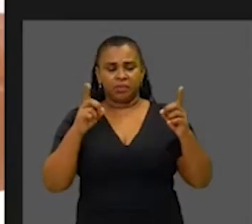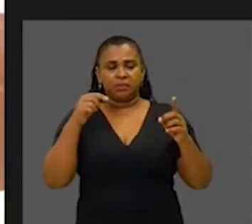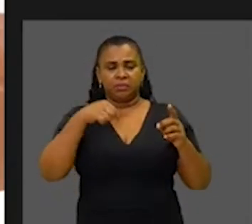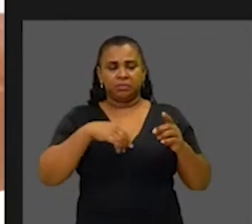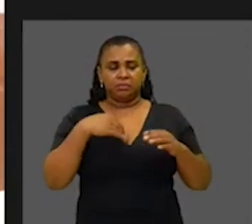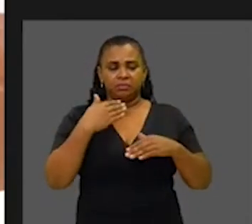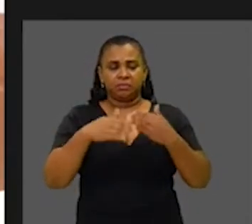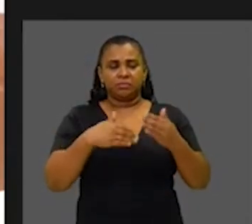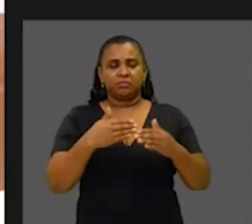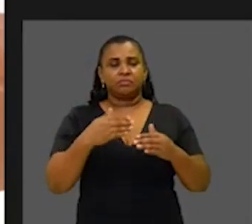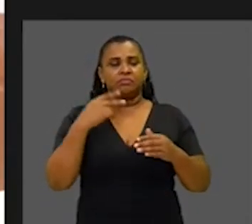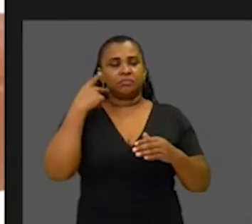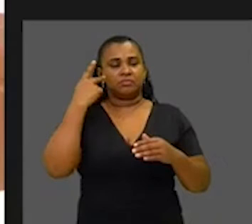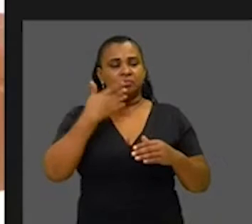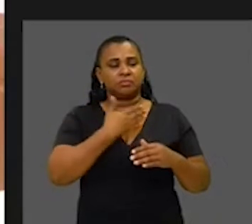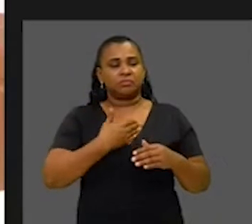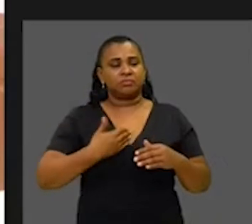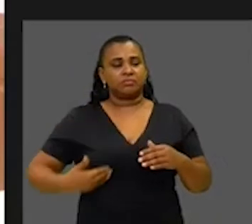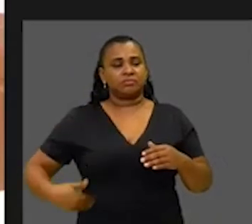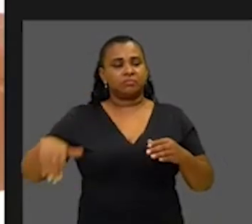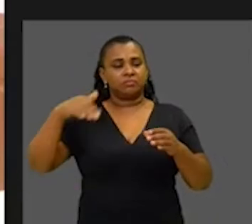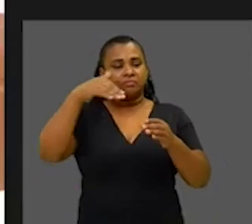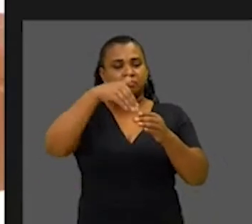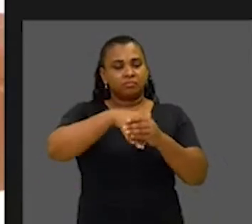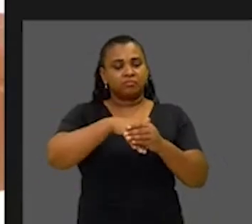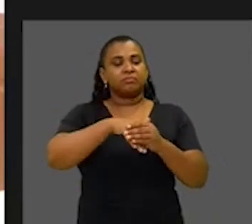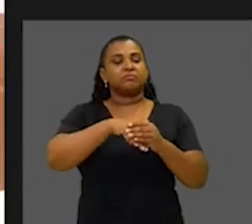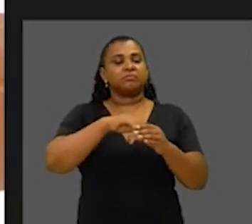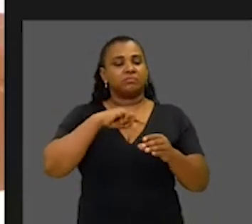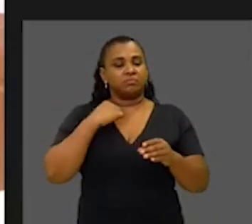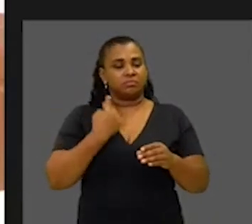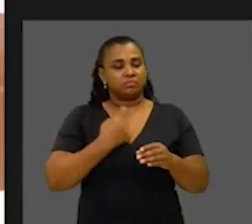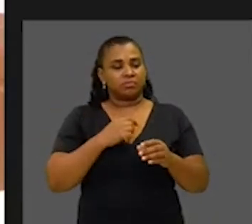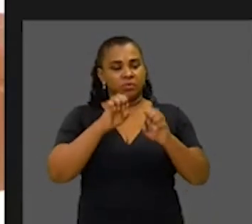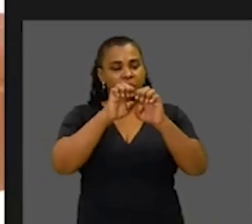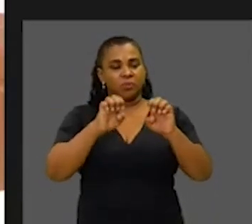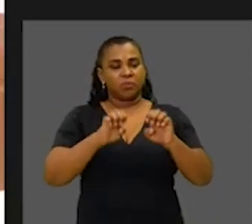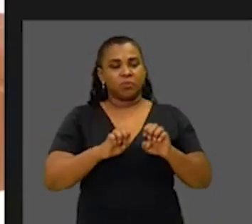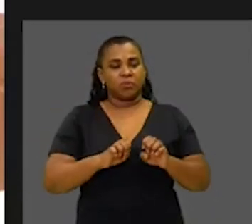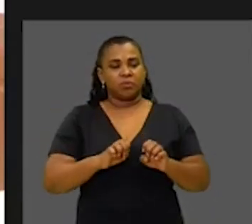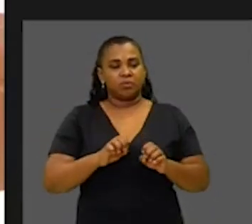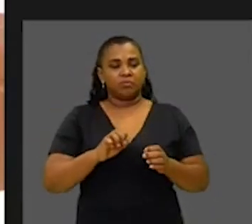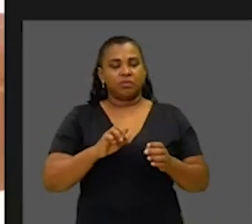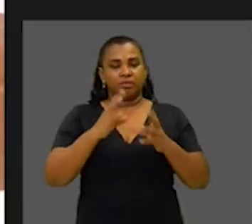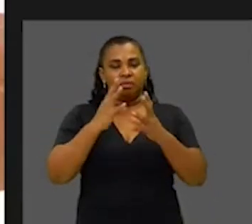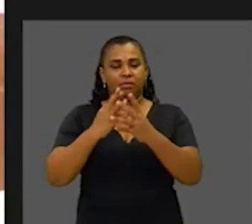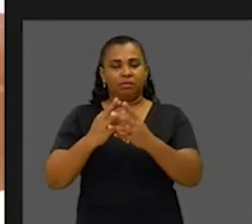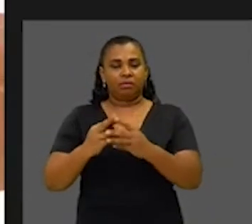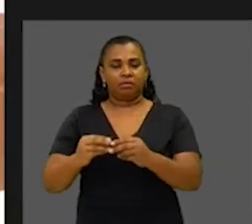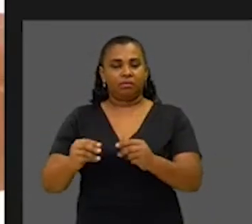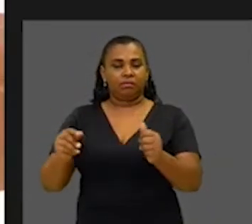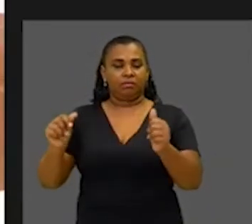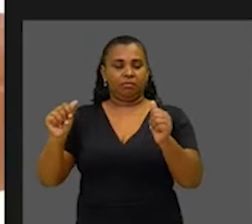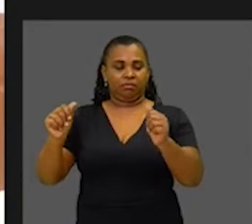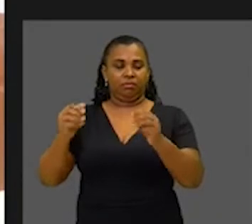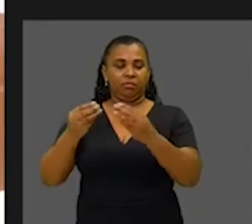eleitoral a gente tem toda uma estrutura montada para o apagamento físico concreto desses copos e